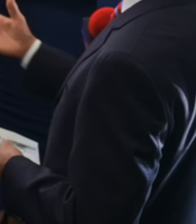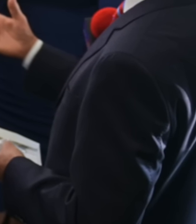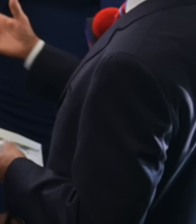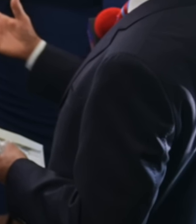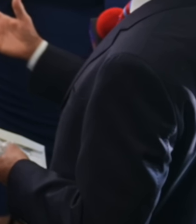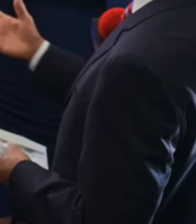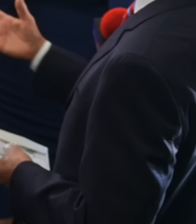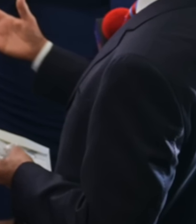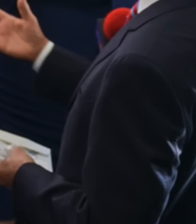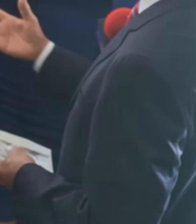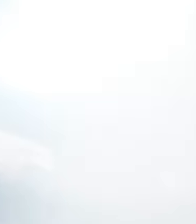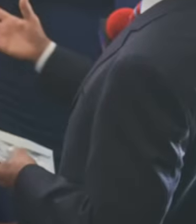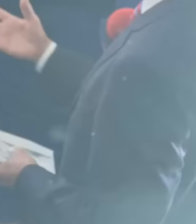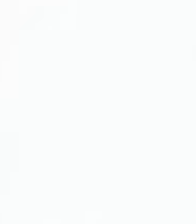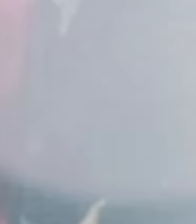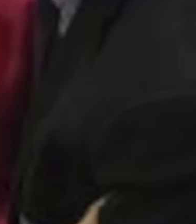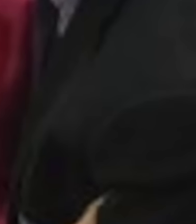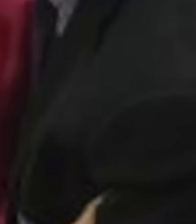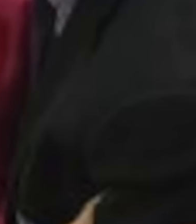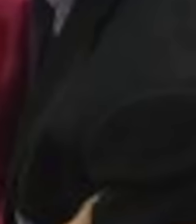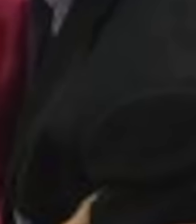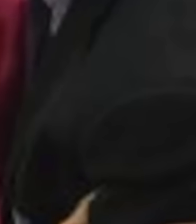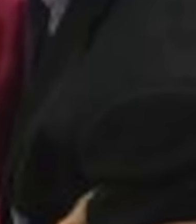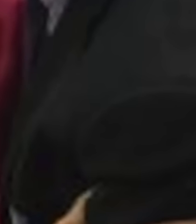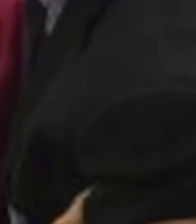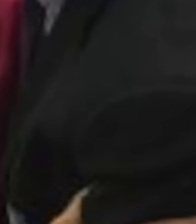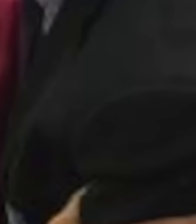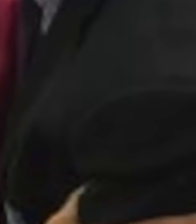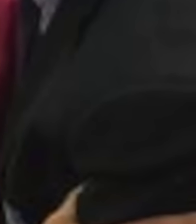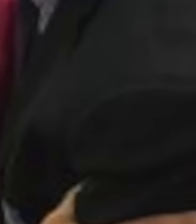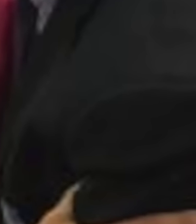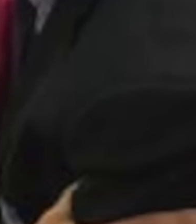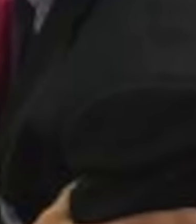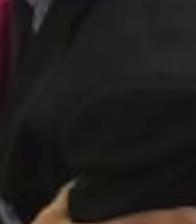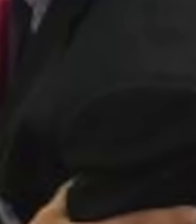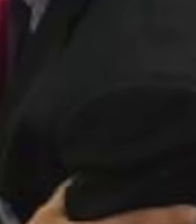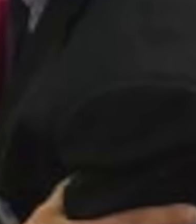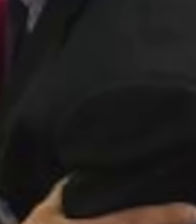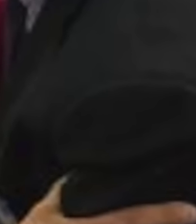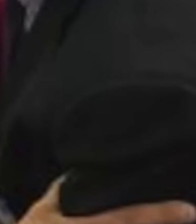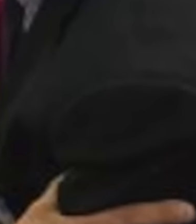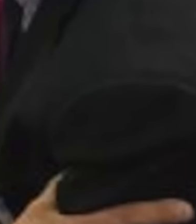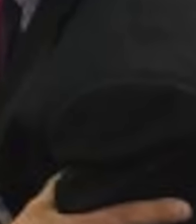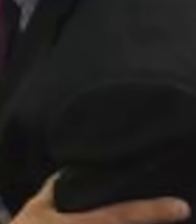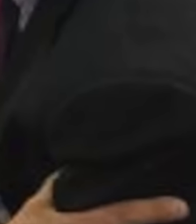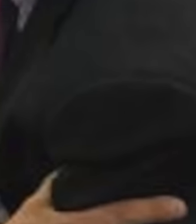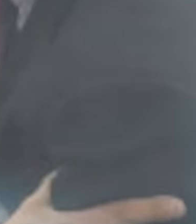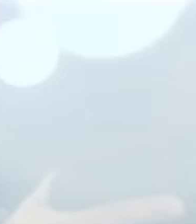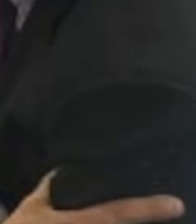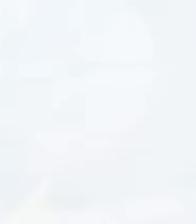a modo, coberturas exclusivas y elogios desmedidos formaban parte de un negocio redondo. A cambio de